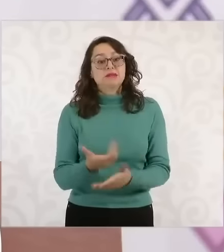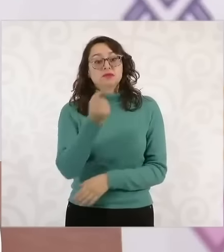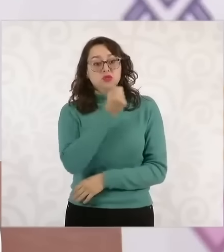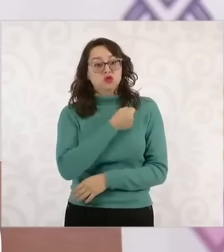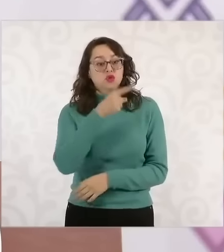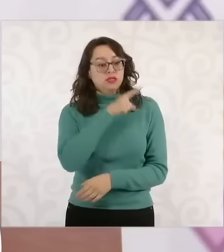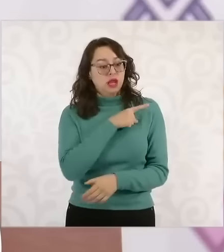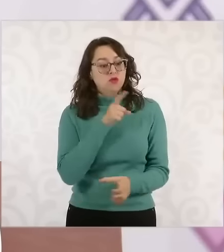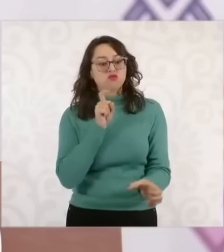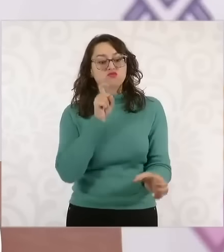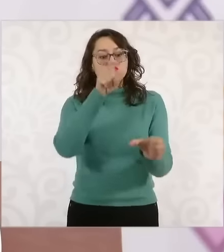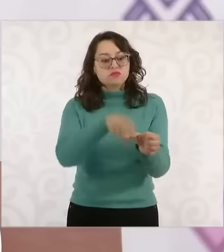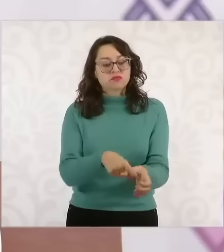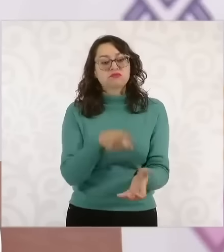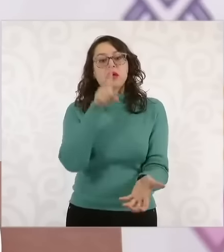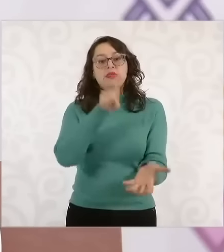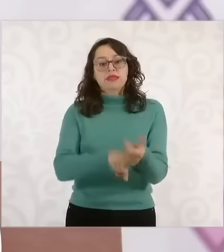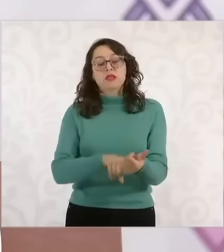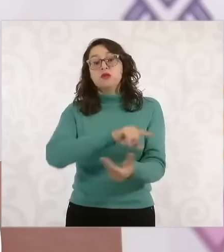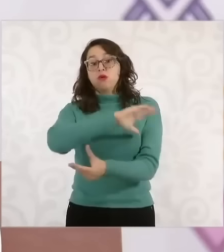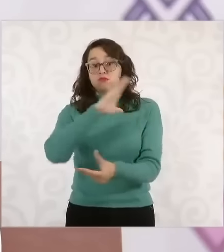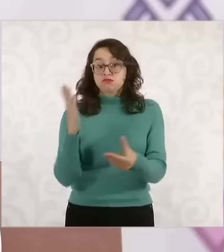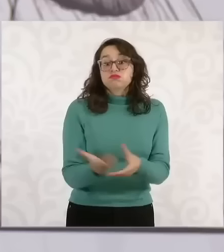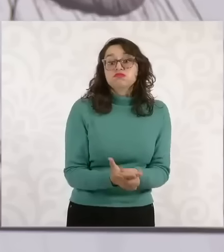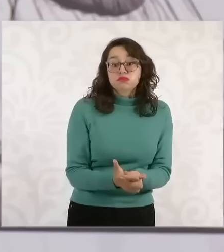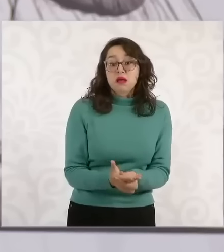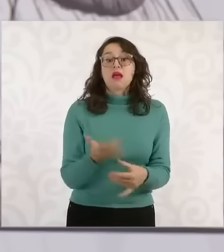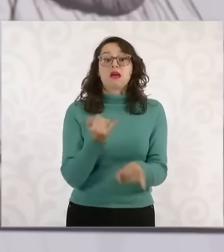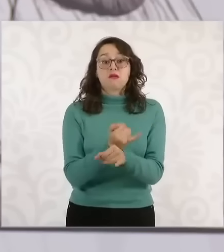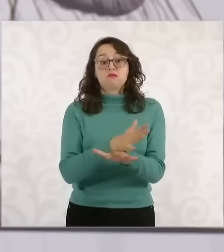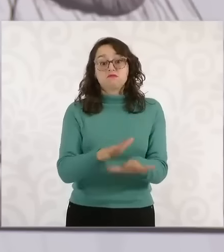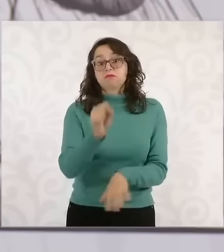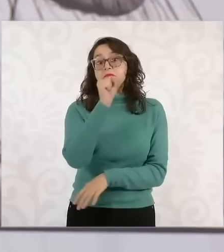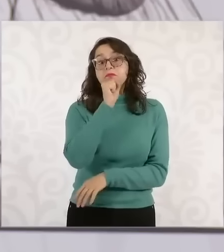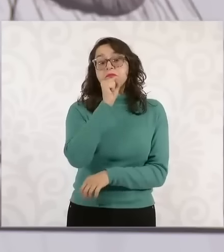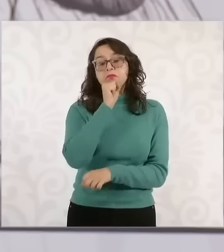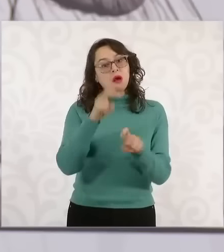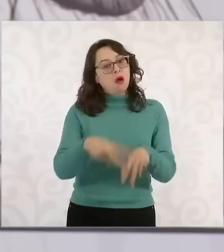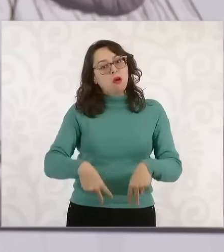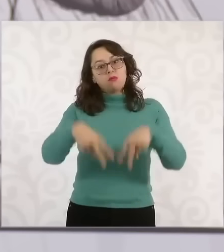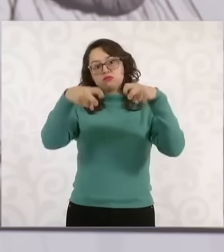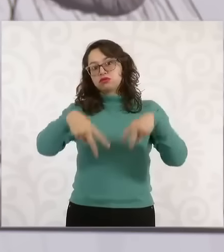su expediente médico que va a ser levantado y que va a estar en una base de datos totalmente